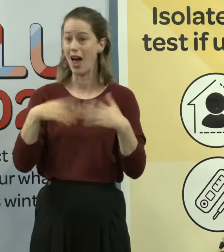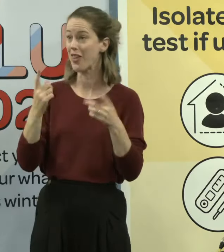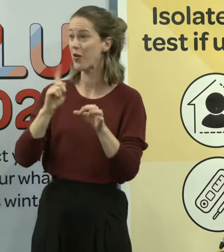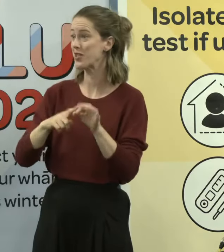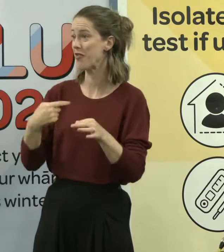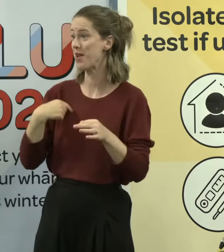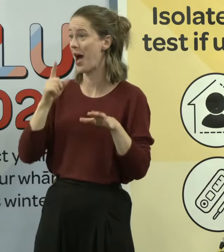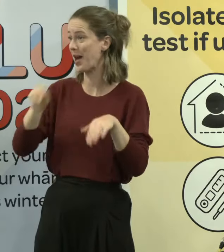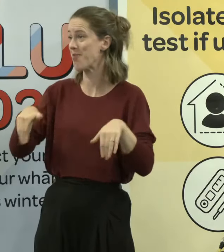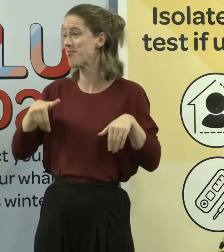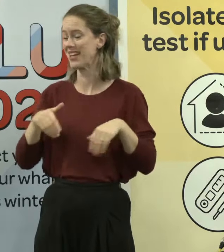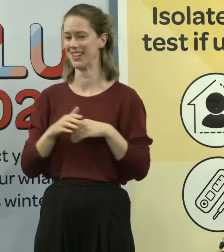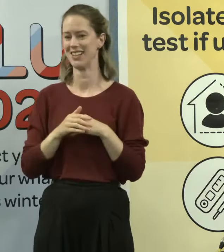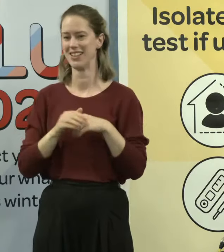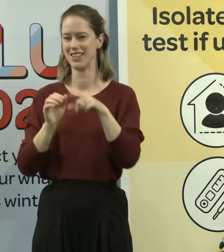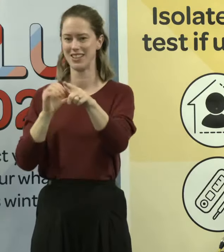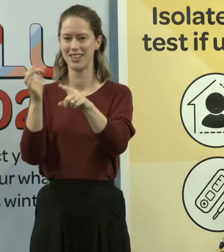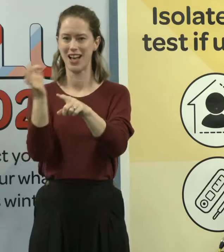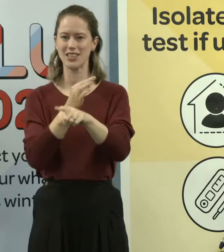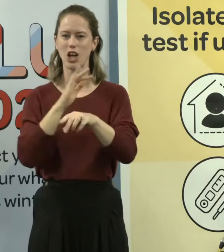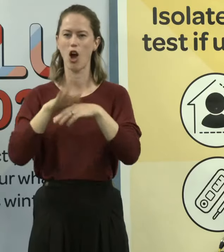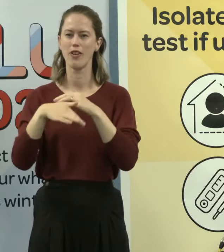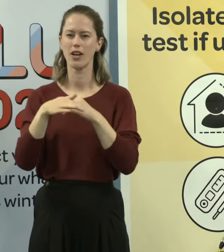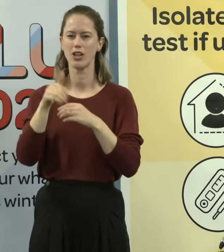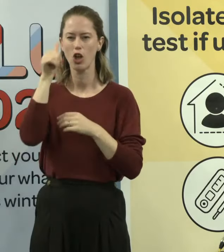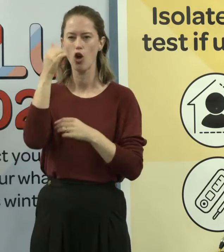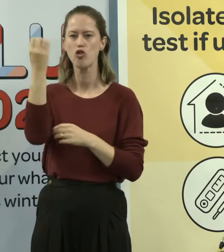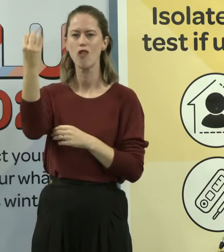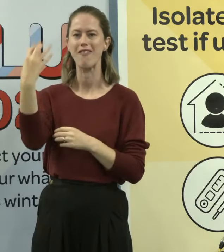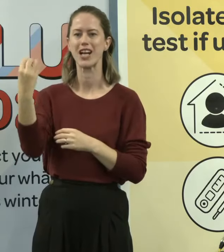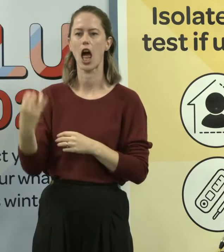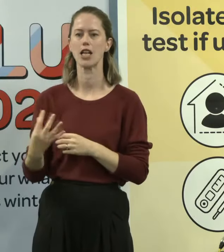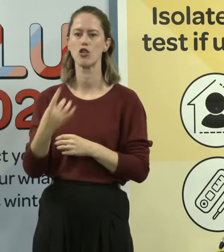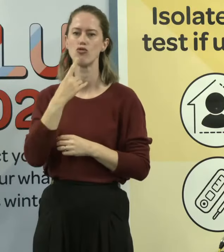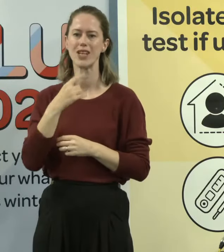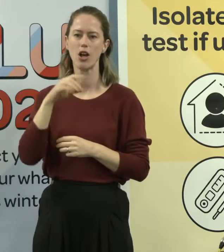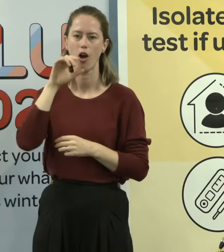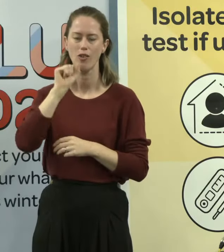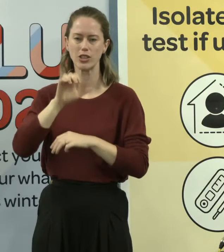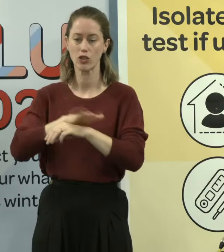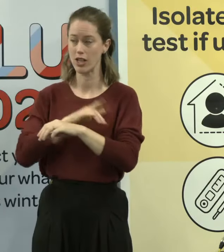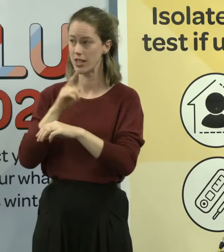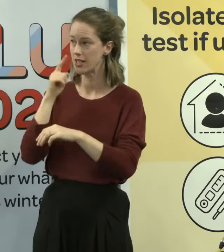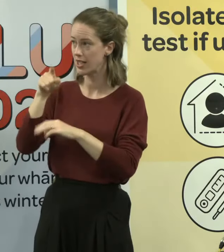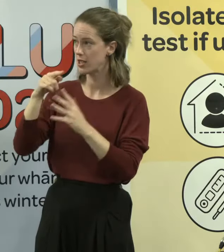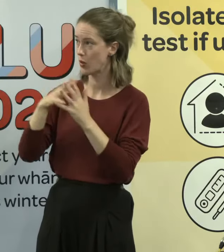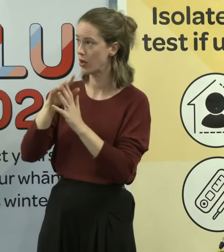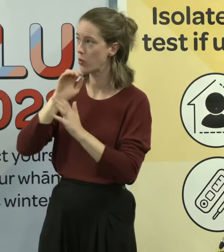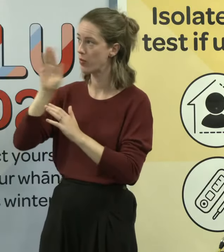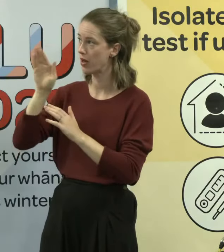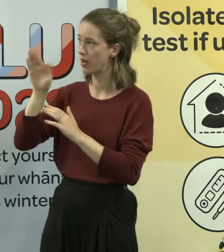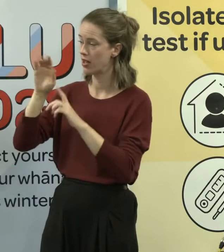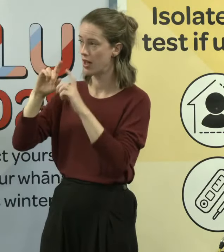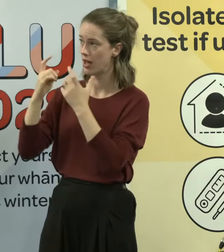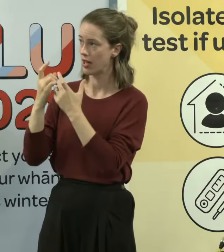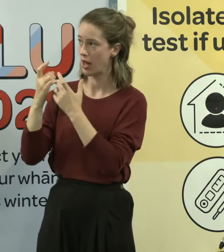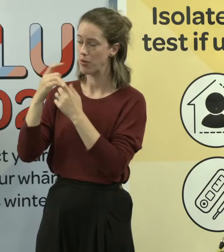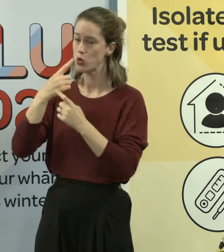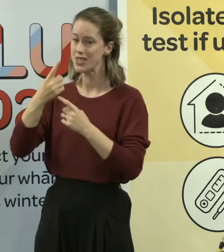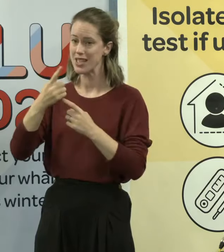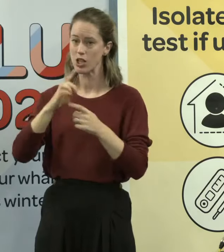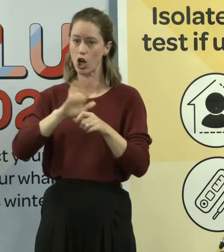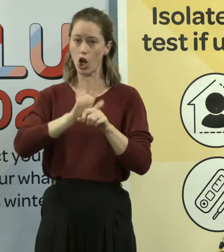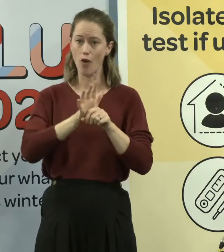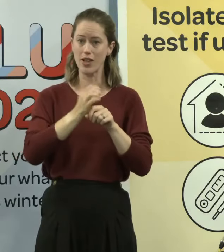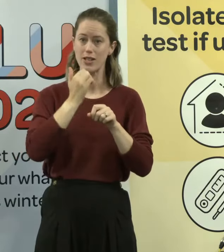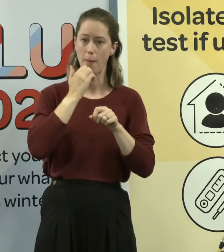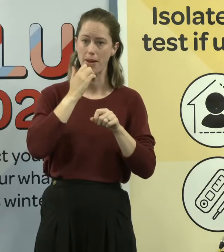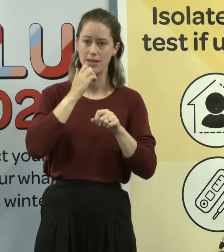me nga tohu haere tonu. He ptai